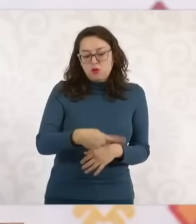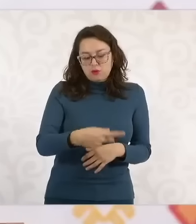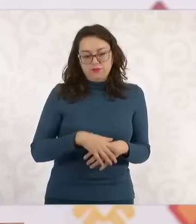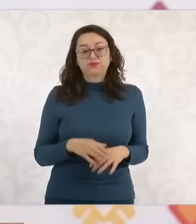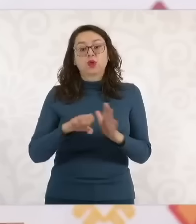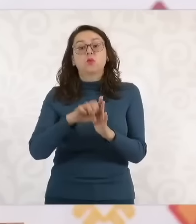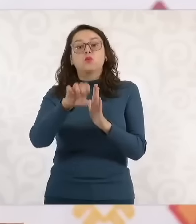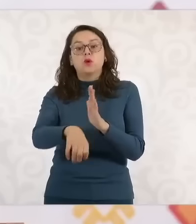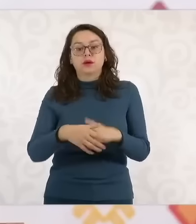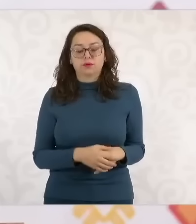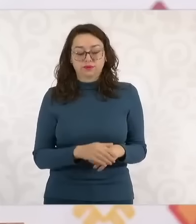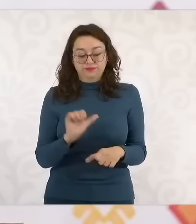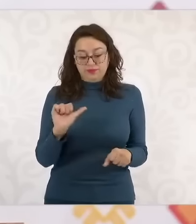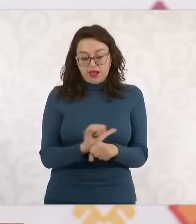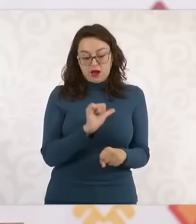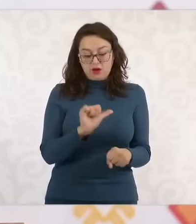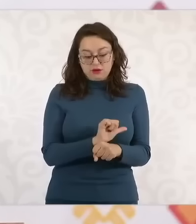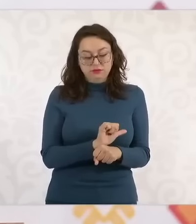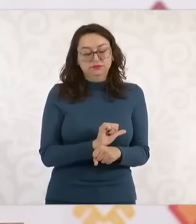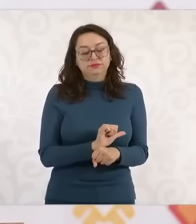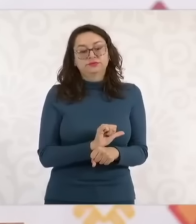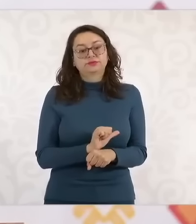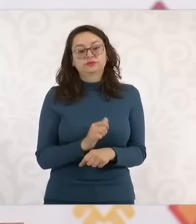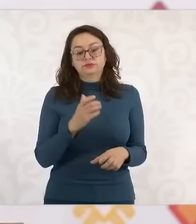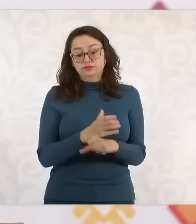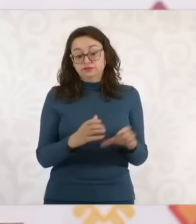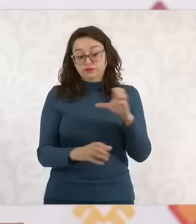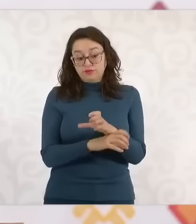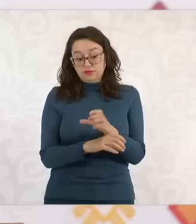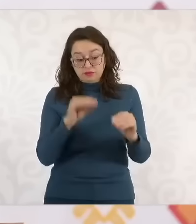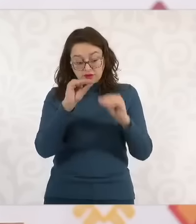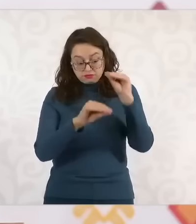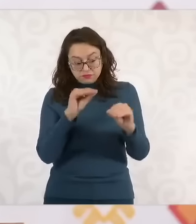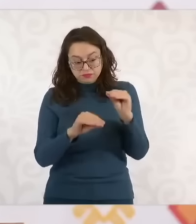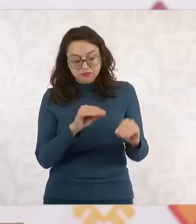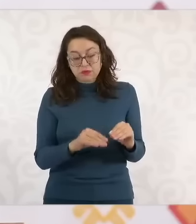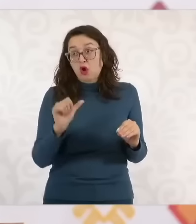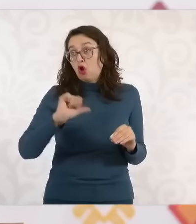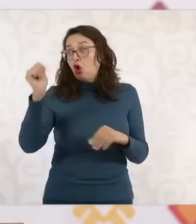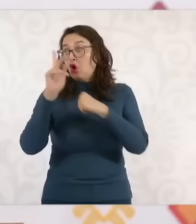en Norteamérica. Se elevó el porcentaje. Entonces, para algunas empresas era más fácil exportar por